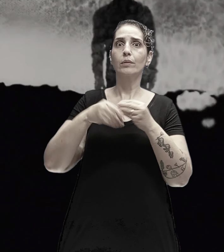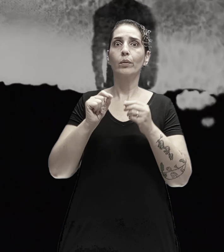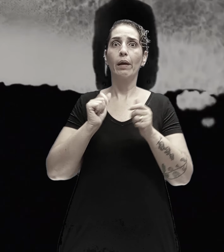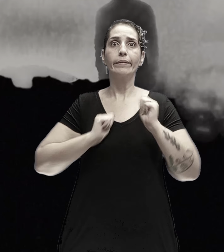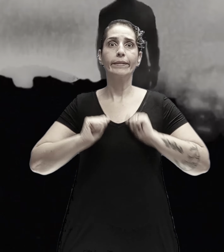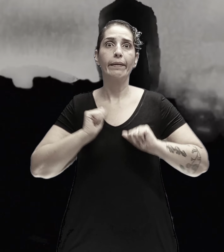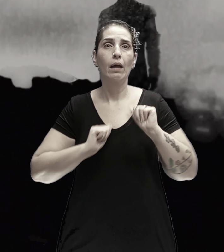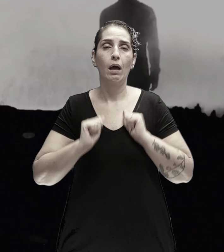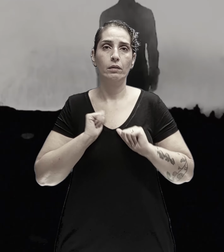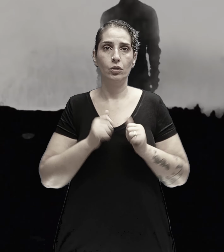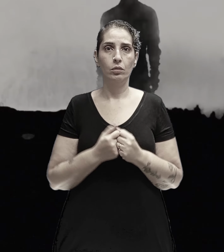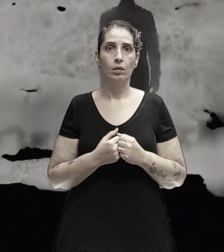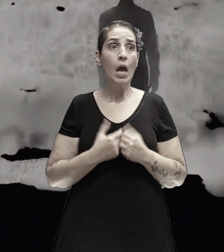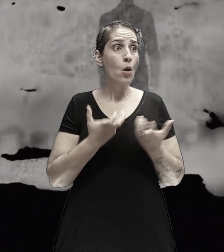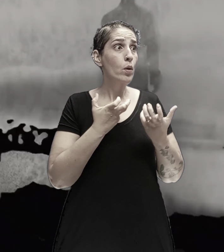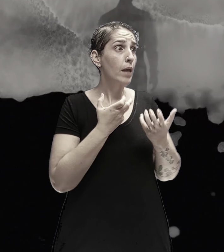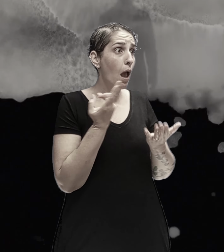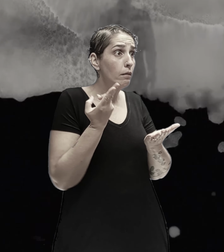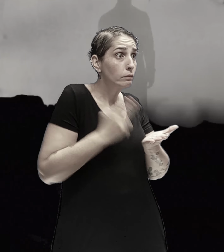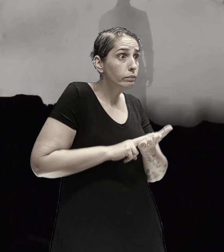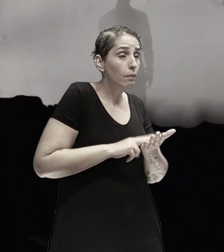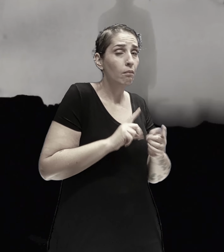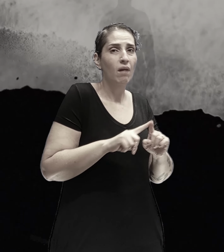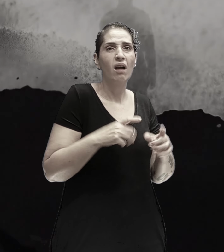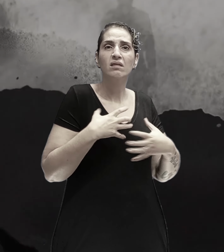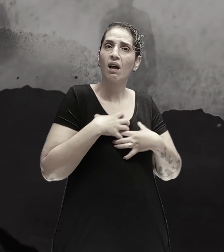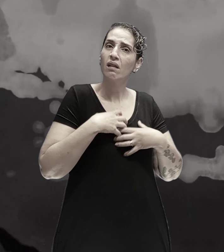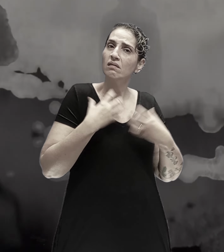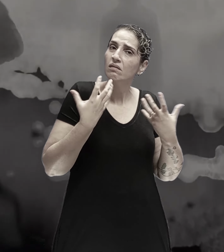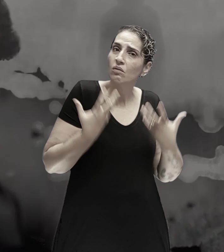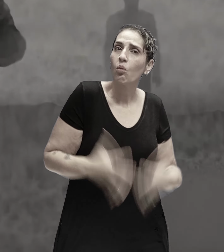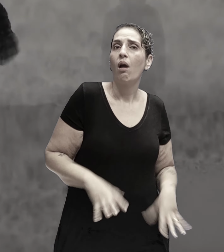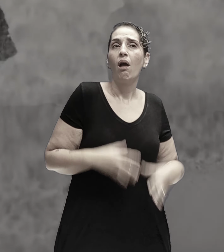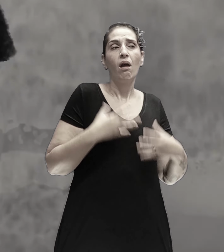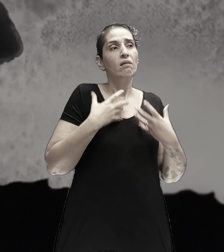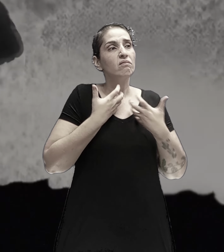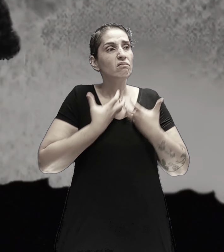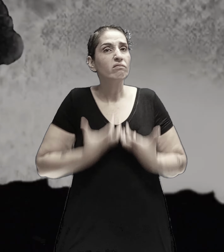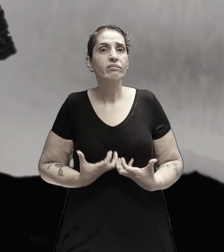procura validação, mas permanece insatisfeito.